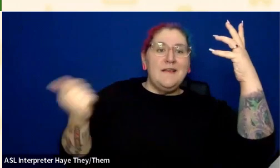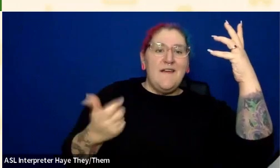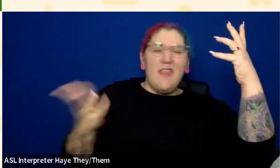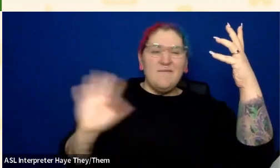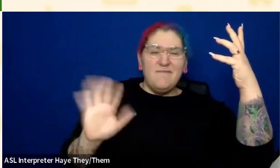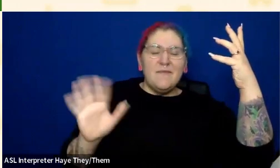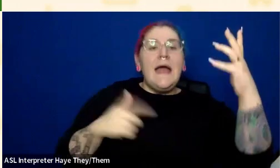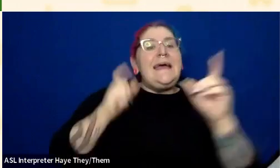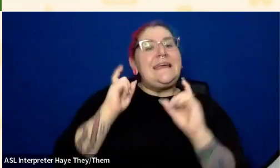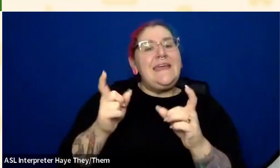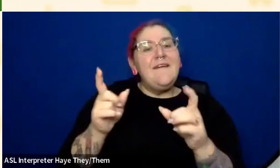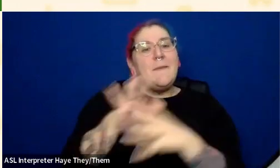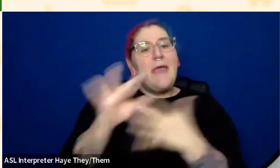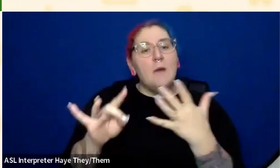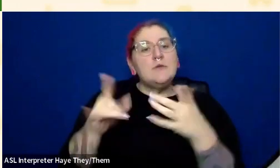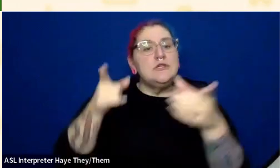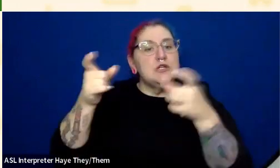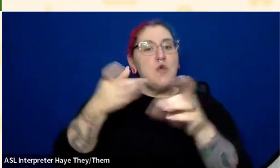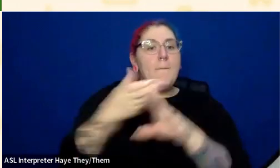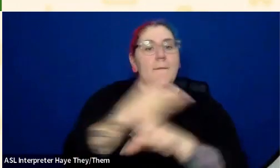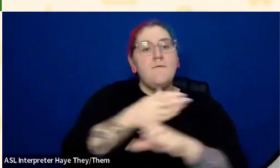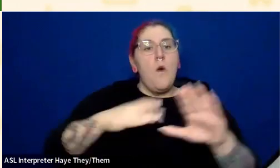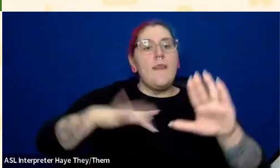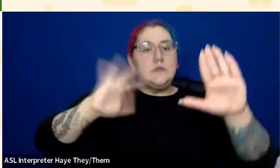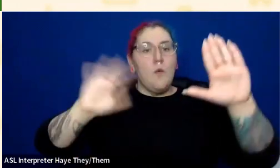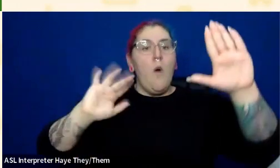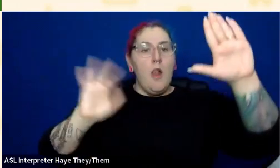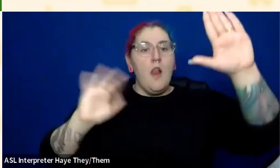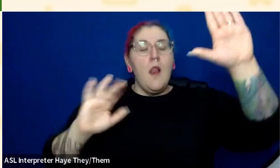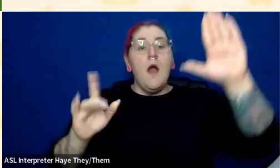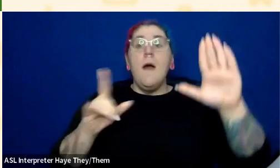antes de que lleguen allí, en lugar de tener que estar expuestos a ello y luego pausarlo.